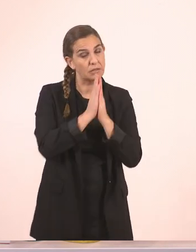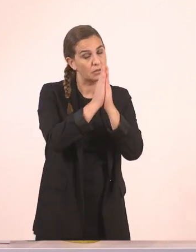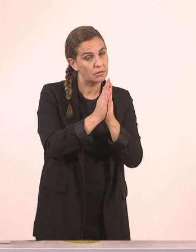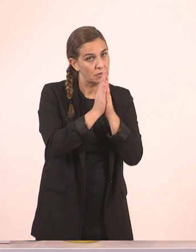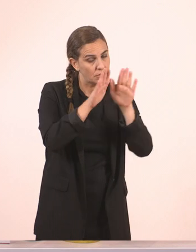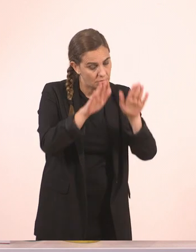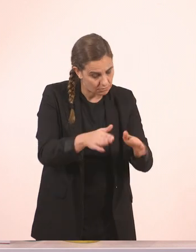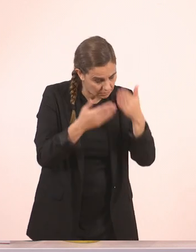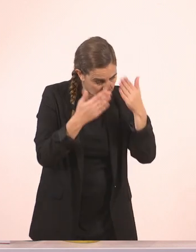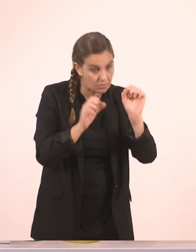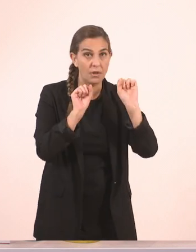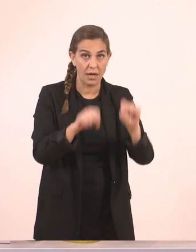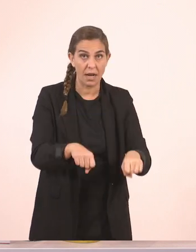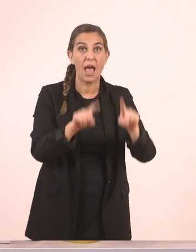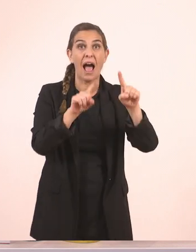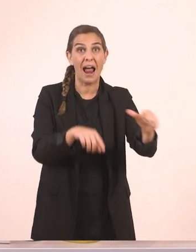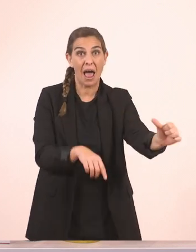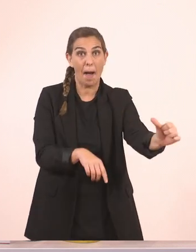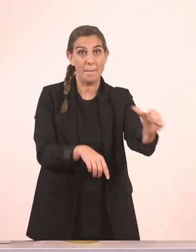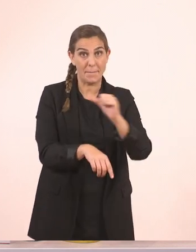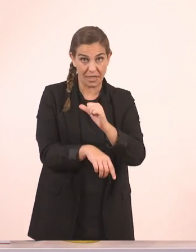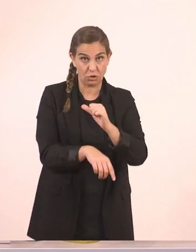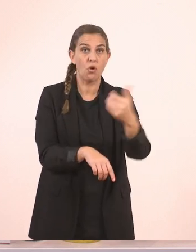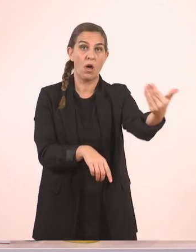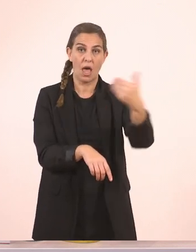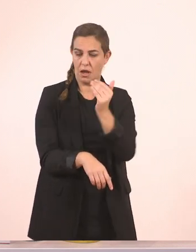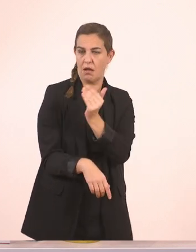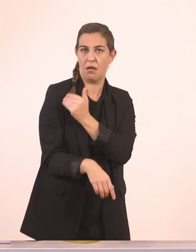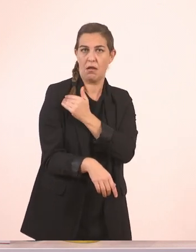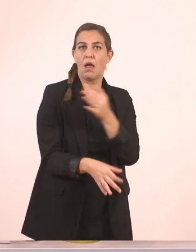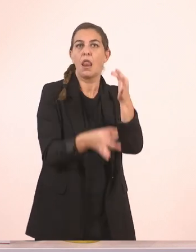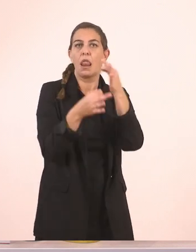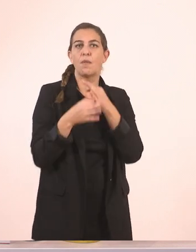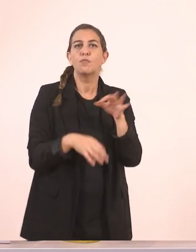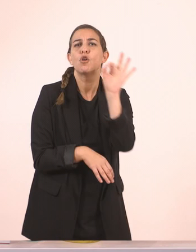να περάσετε πάλι από εδώ να μου πείτε πού ακριβώς είναι ο νεογέννητος βασιλιάς".